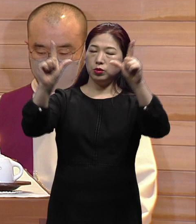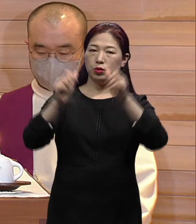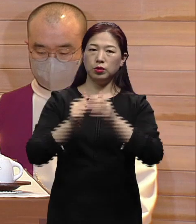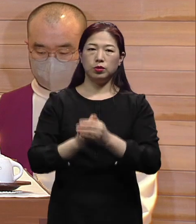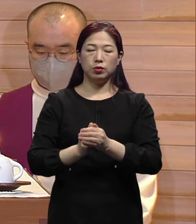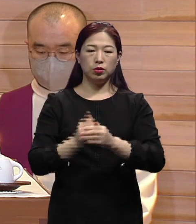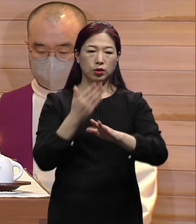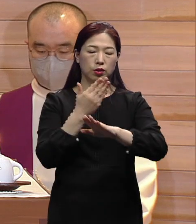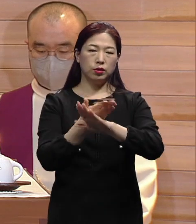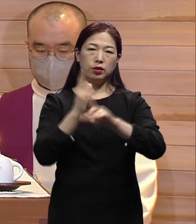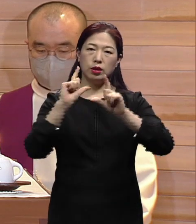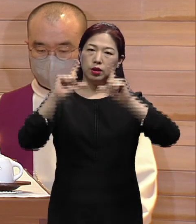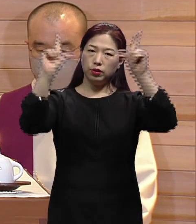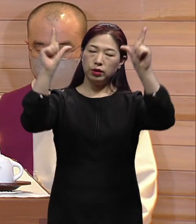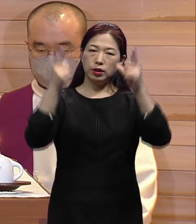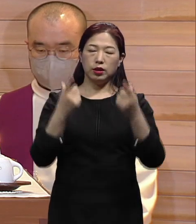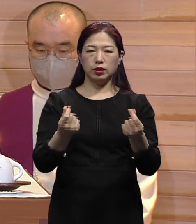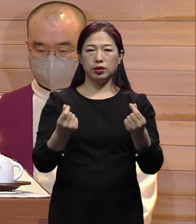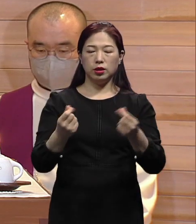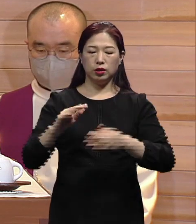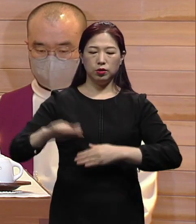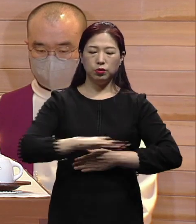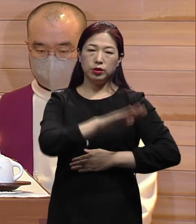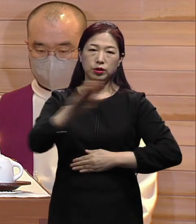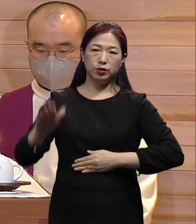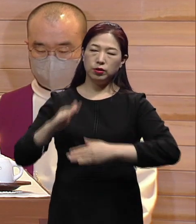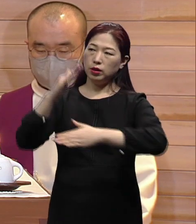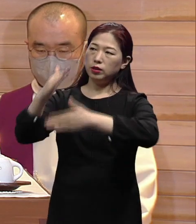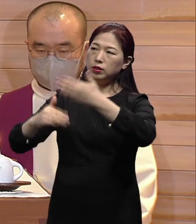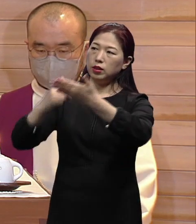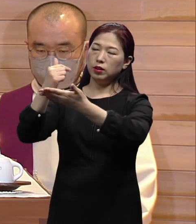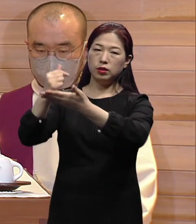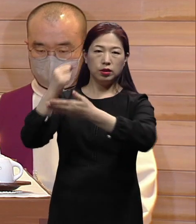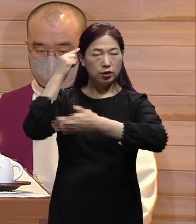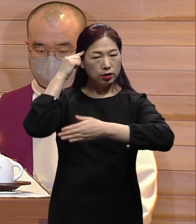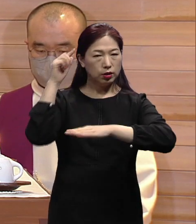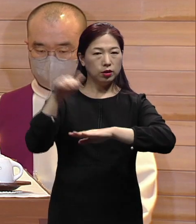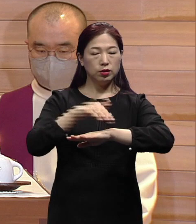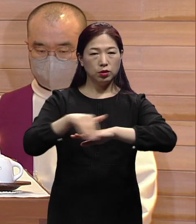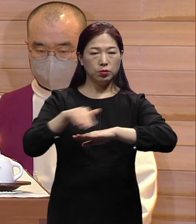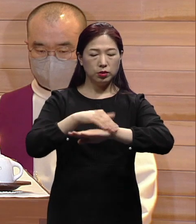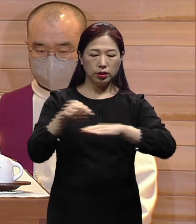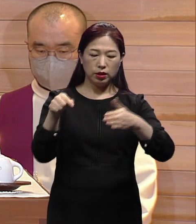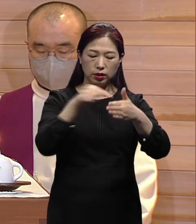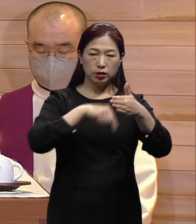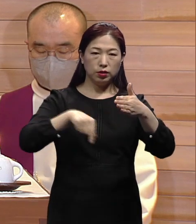여느 때와 같이 우리는 하느님의 섭리 안에서 사순시기를 보내며